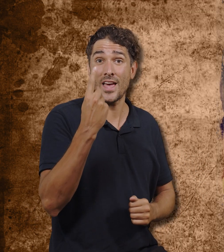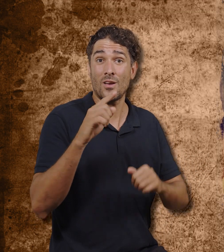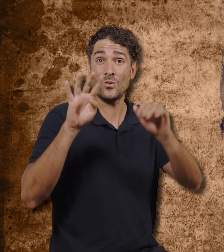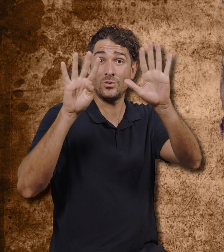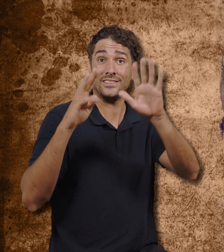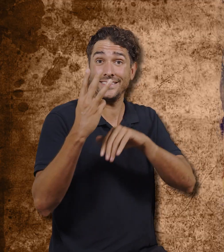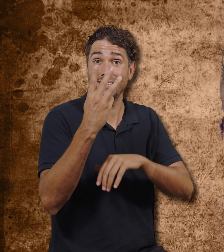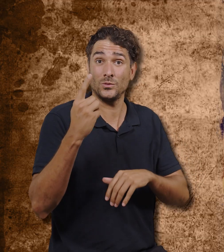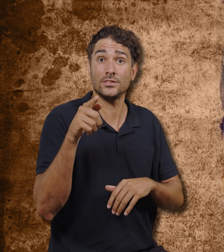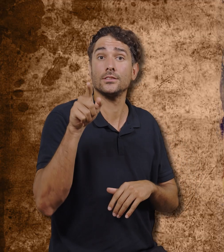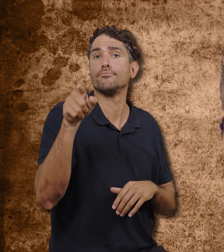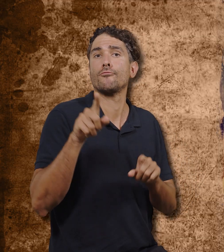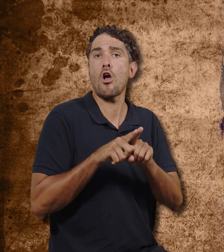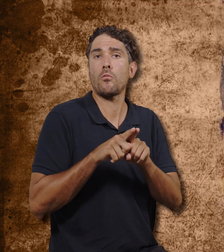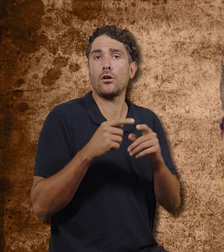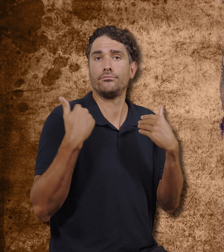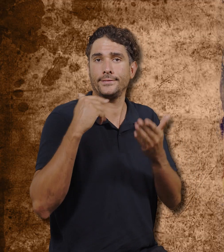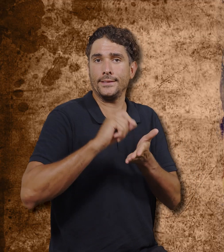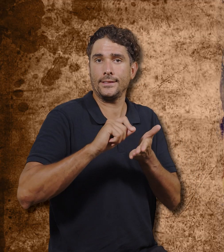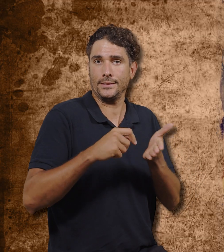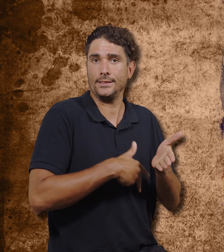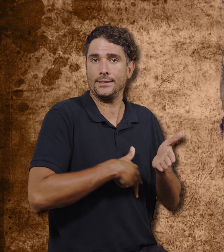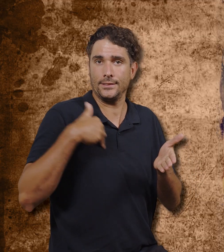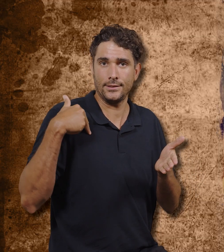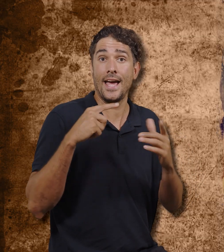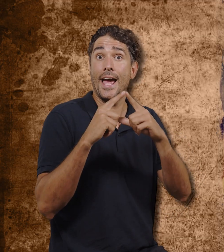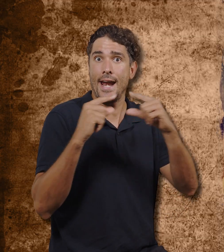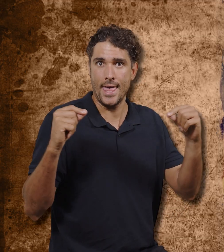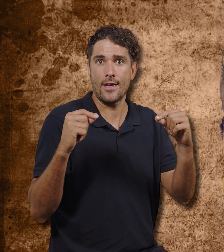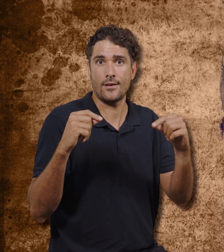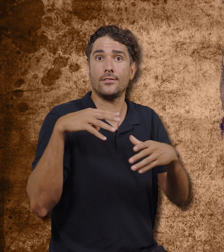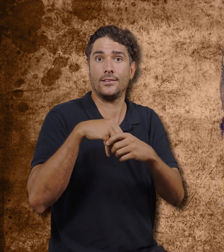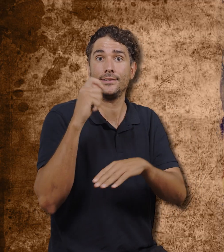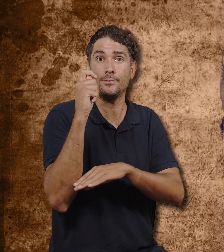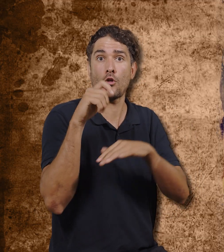El 1931 fou secretari general d'Esquerra Republicana de Catalunya.